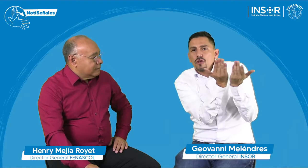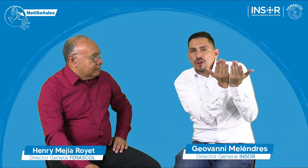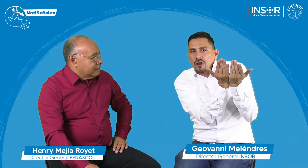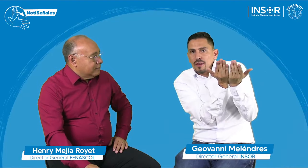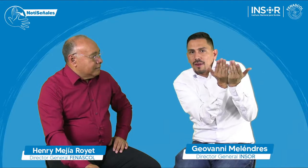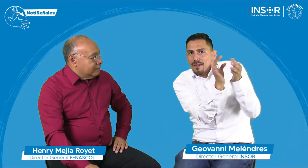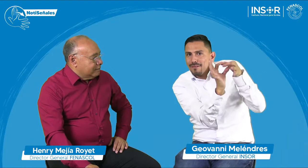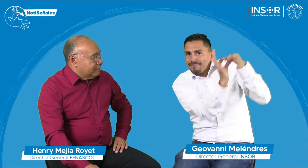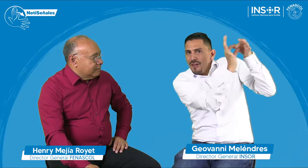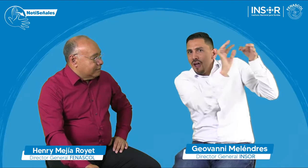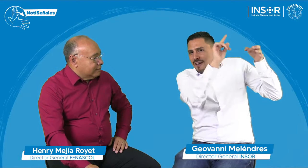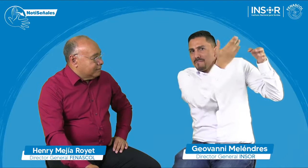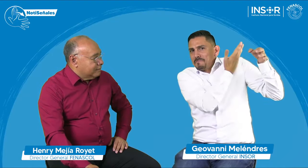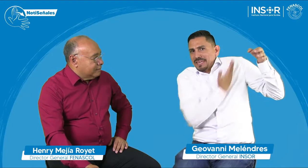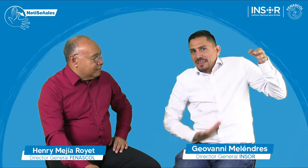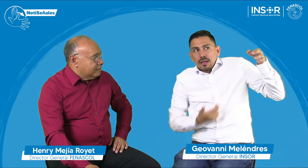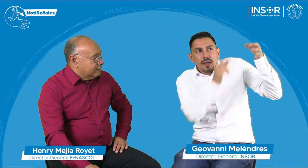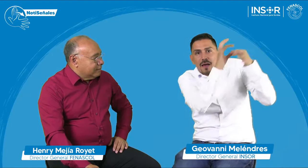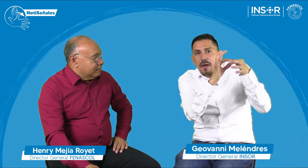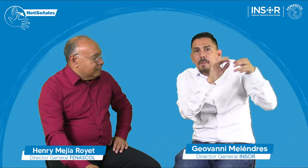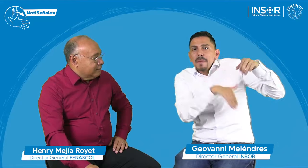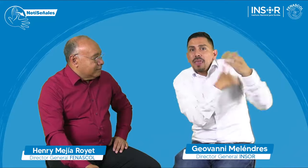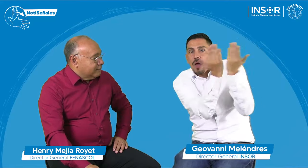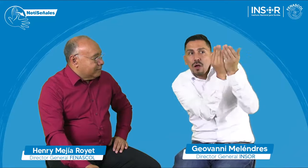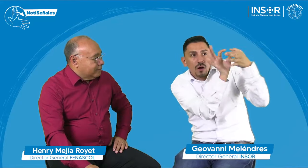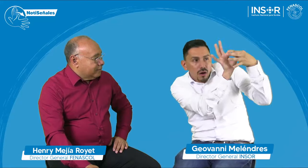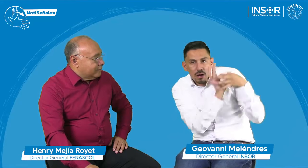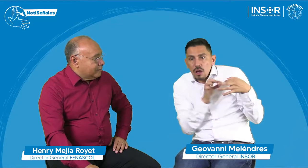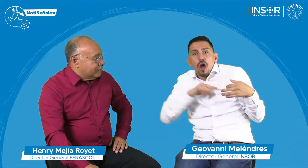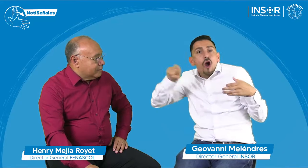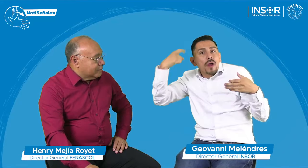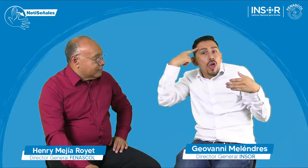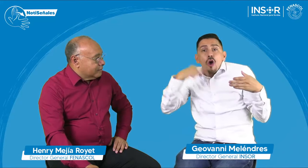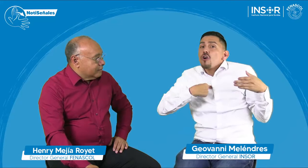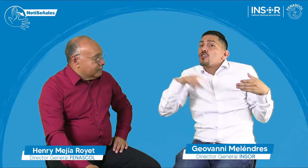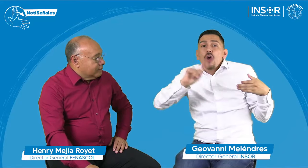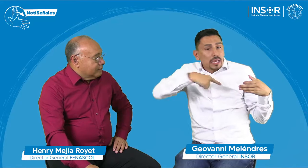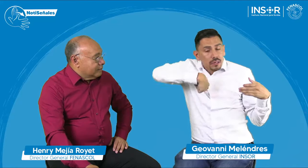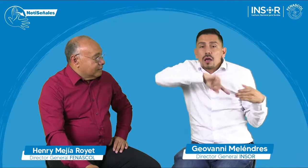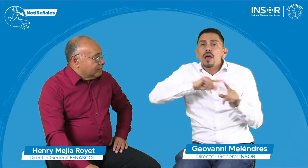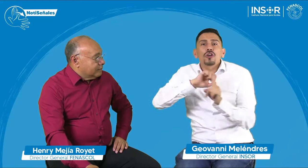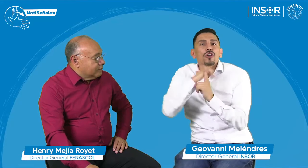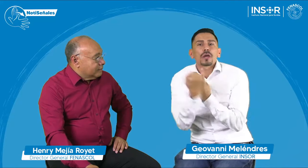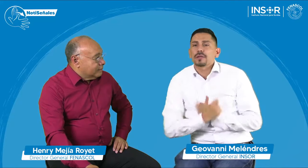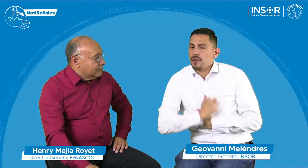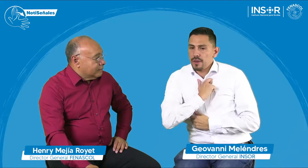Nosotros estamos adscritos al